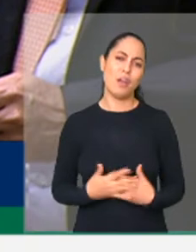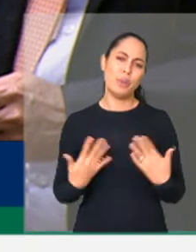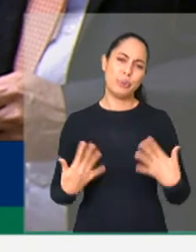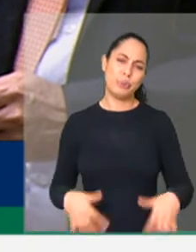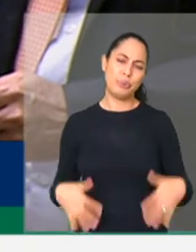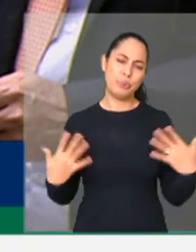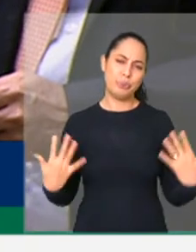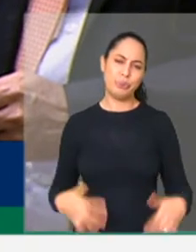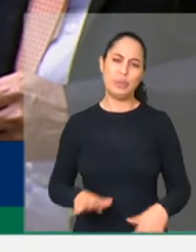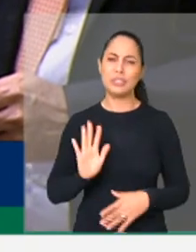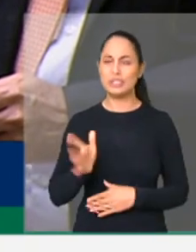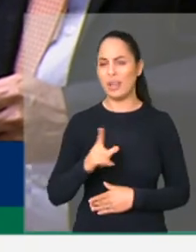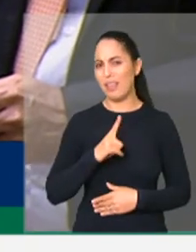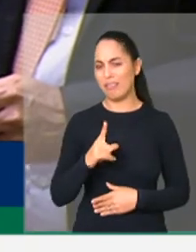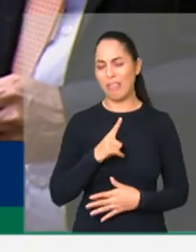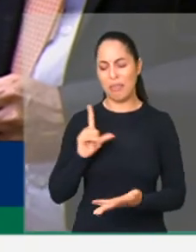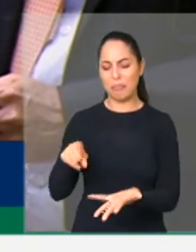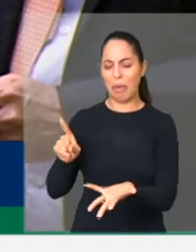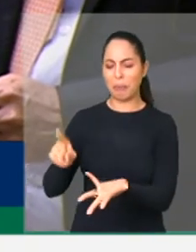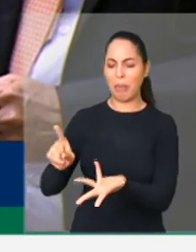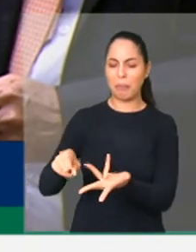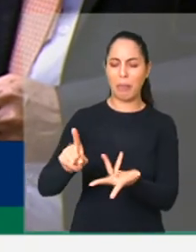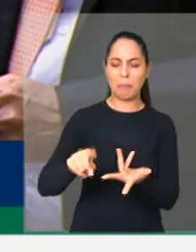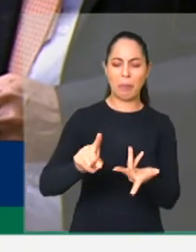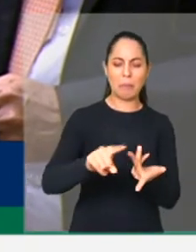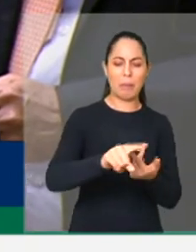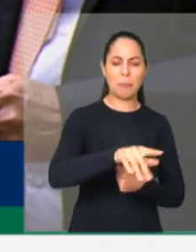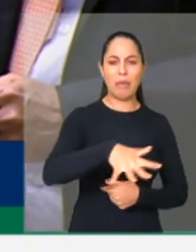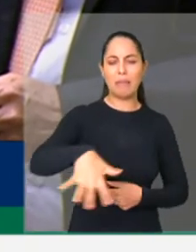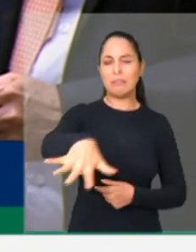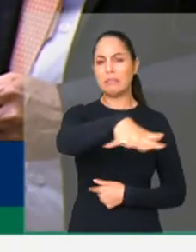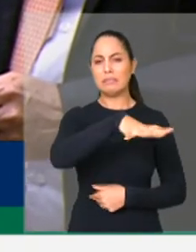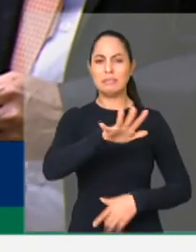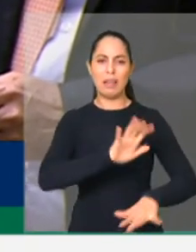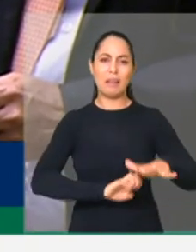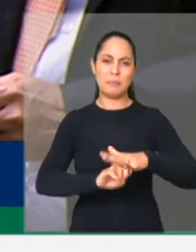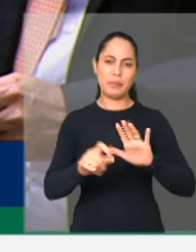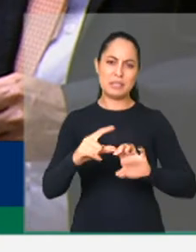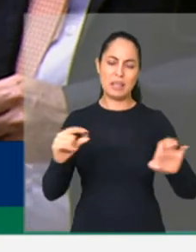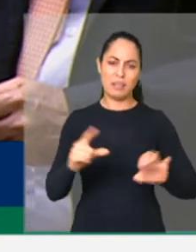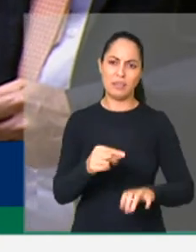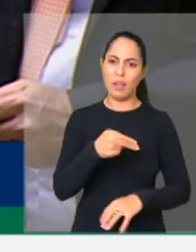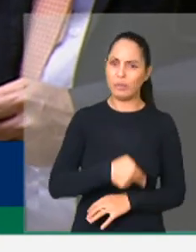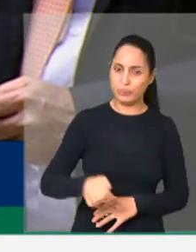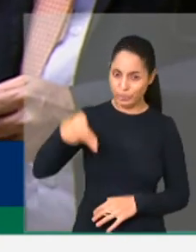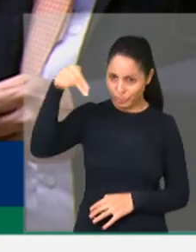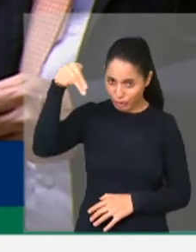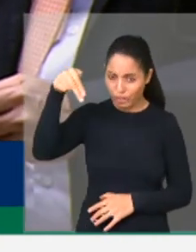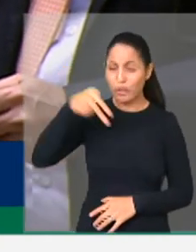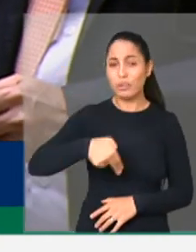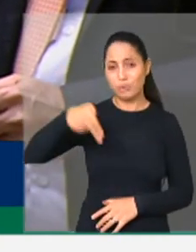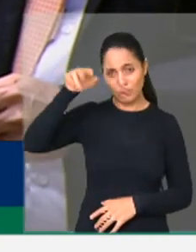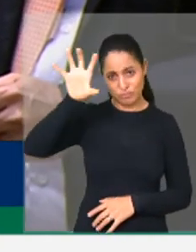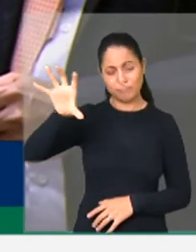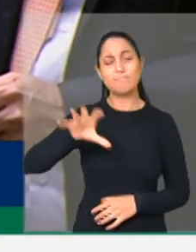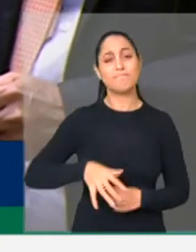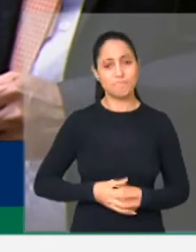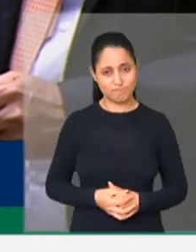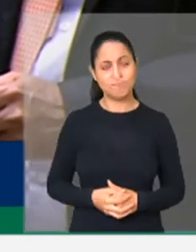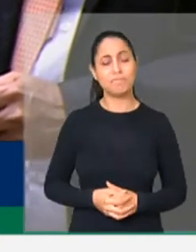RECONHECIMENTO E UMA OPORTUNIDADE QUE NÓS ESTAMOS DANDO PARA QUE EMPRESAS ONDE HÁ O MAIOR DESEQUILÍBRIO REGIONAL NO PAÍS POSSAM SE REERGUER PARA GERAR EMPREGO